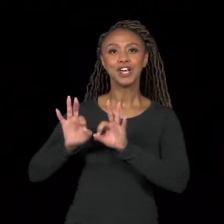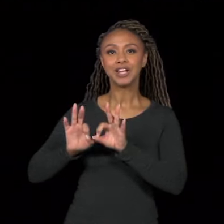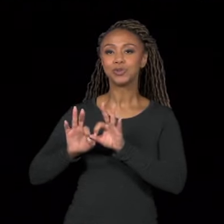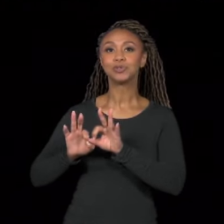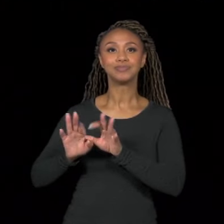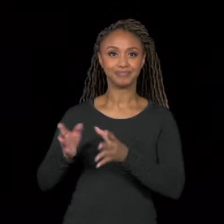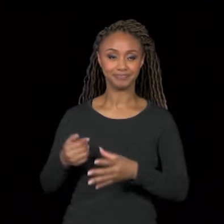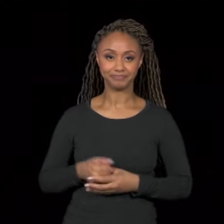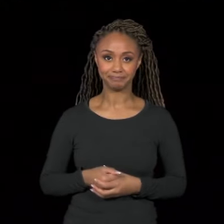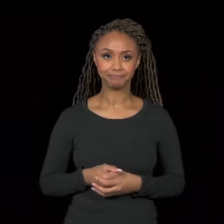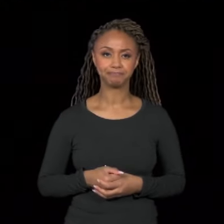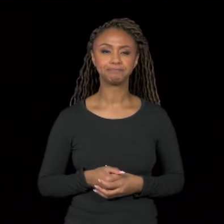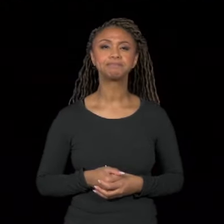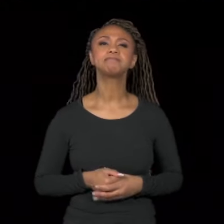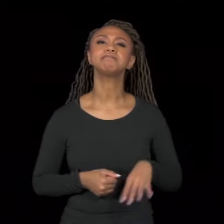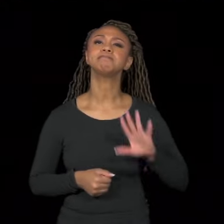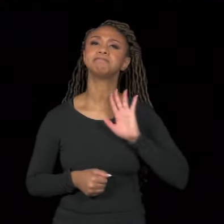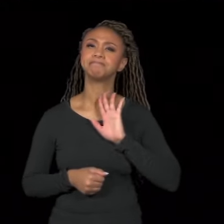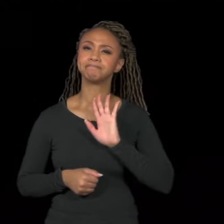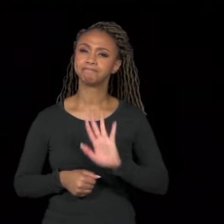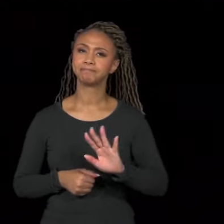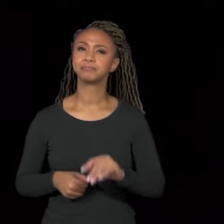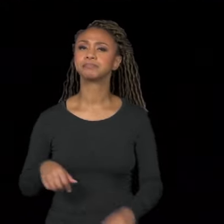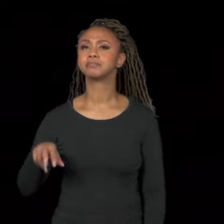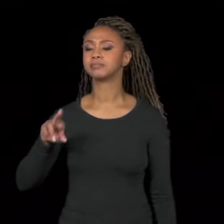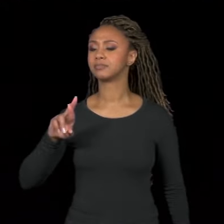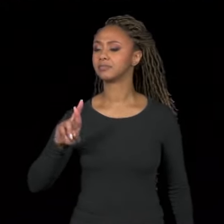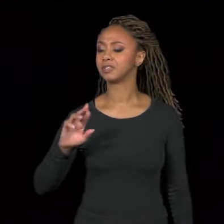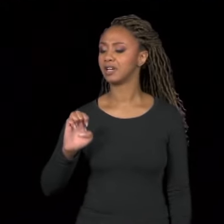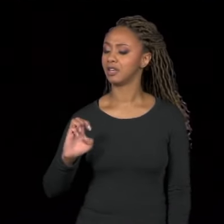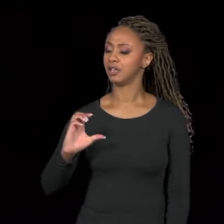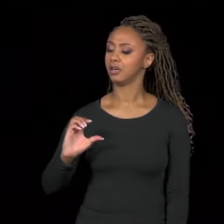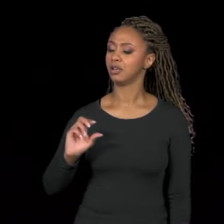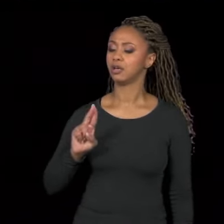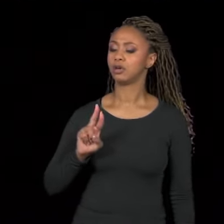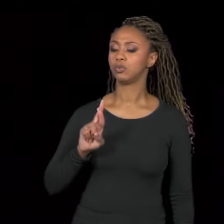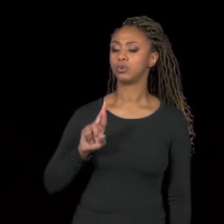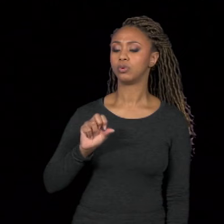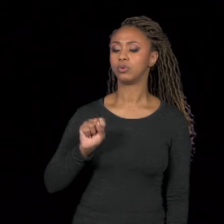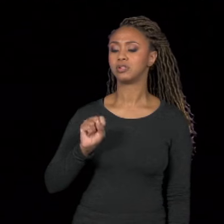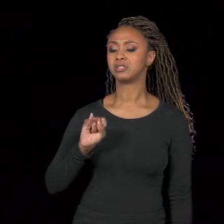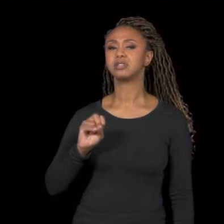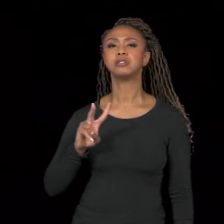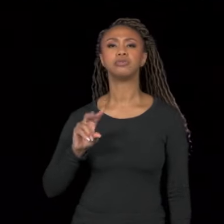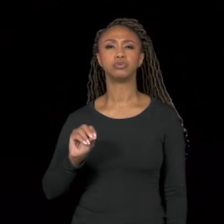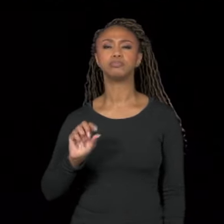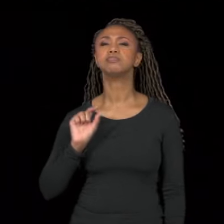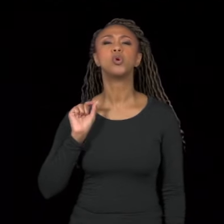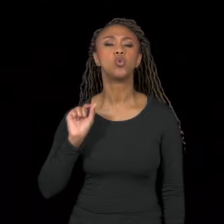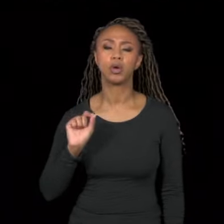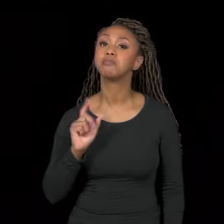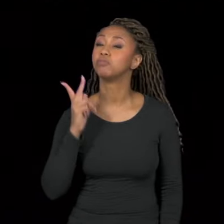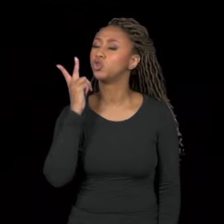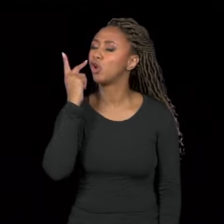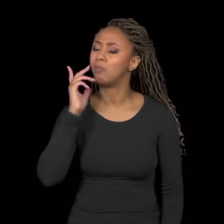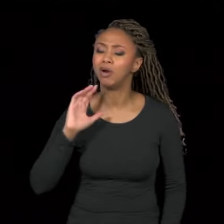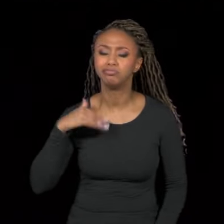RECURSIVO. ELE É MUITO COMUM, TÁ? O RELACIONAMENTO RECURSIVO OCORRE QUANDO O MESMO TIPO ENTIDADE PARTICIPA MAIS DE UMA VEZ DO TIPO